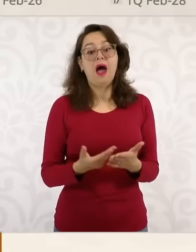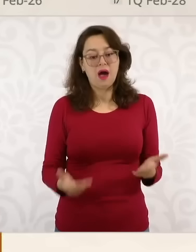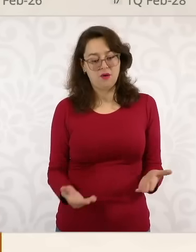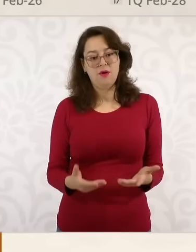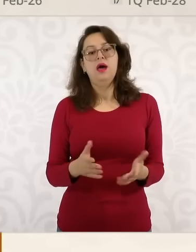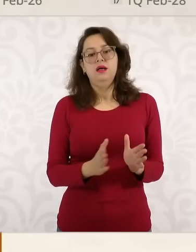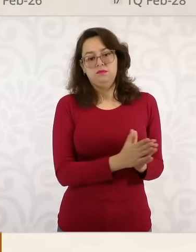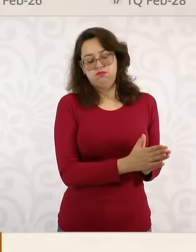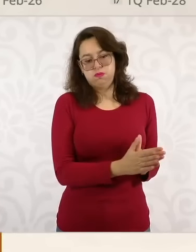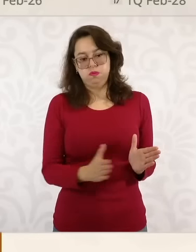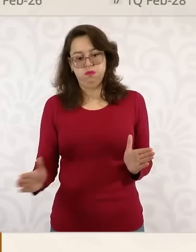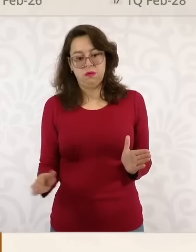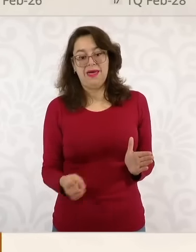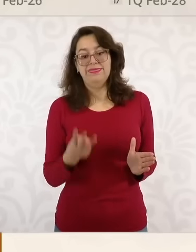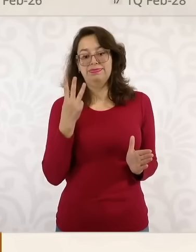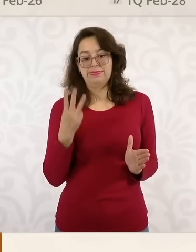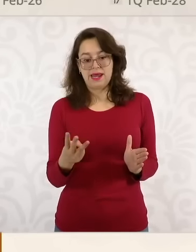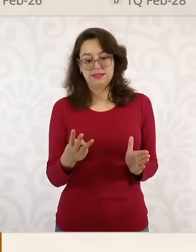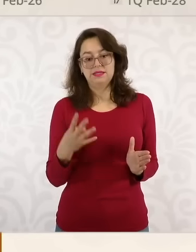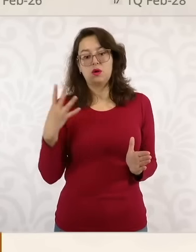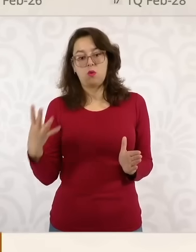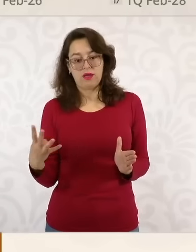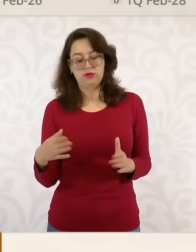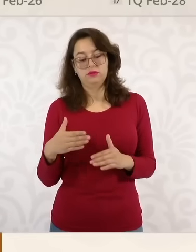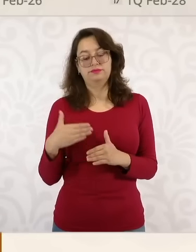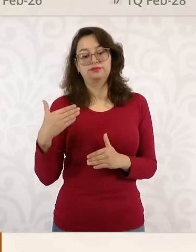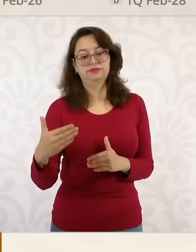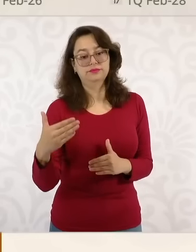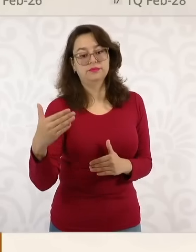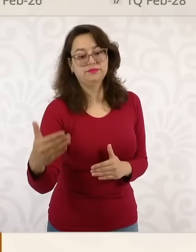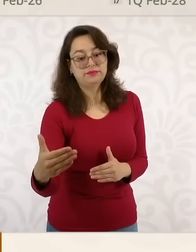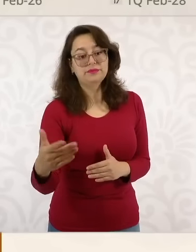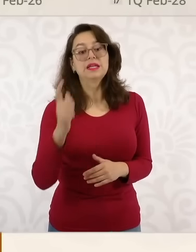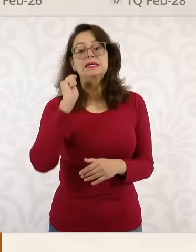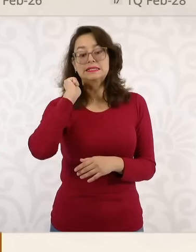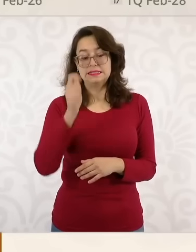tiempo de las tres de las fases 3es y cuatro, destacando que nos encontramos en etapas muy